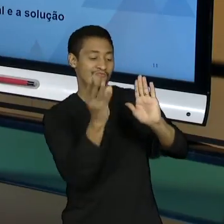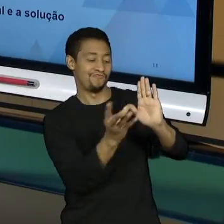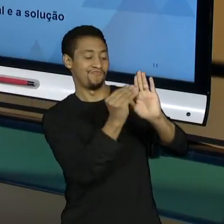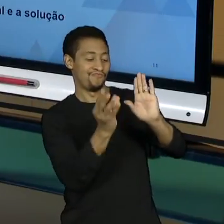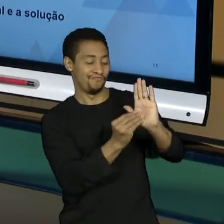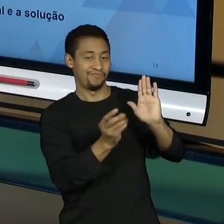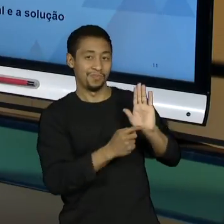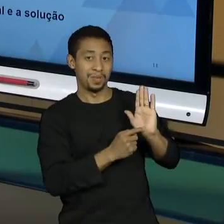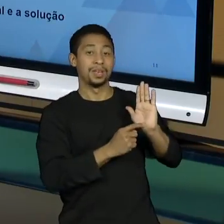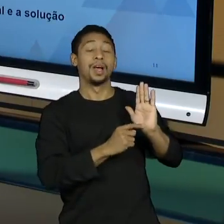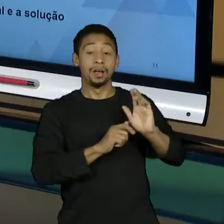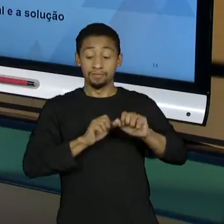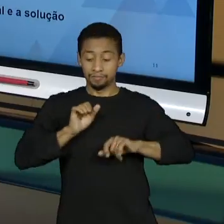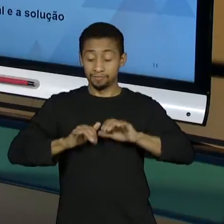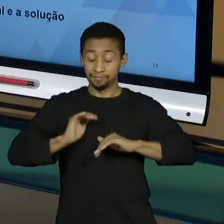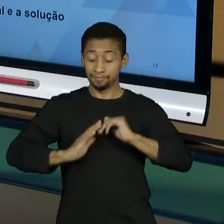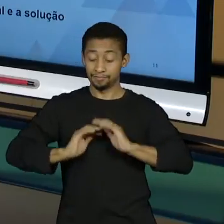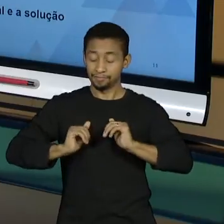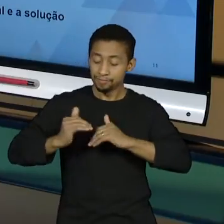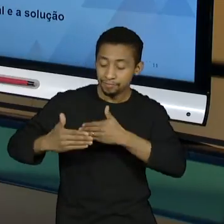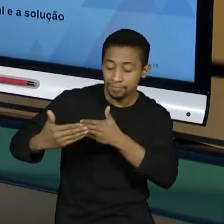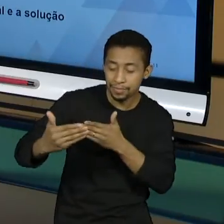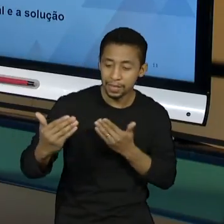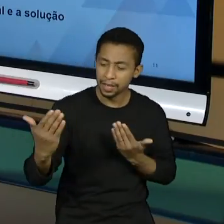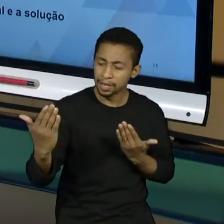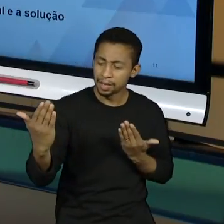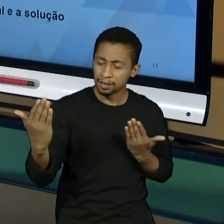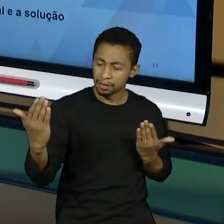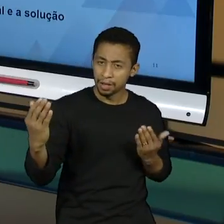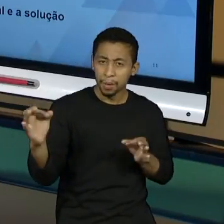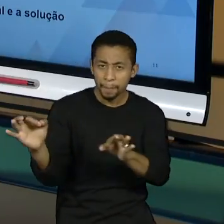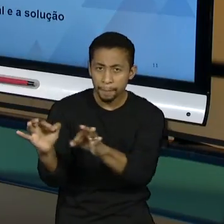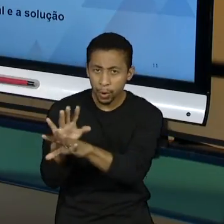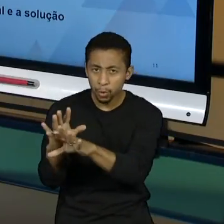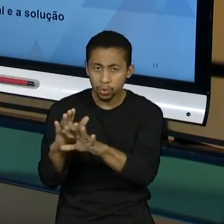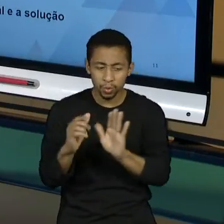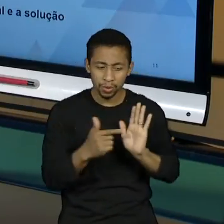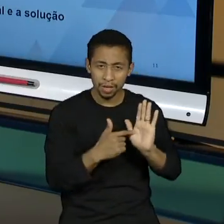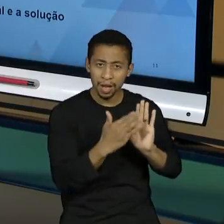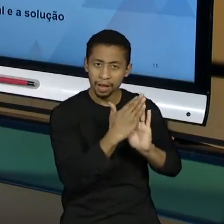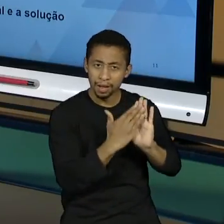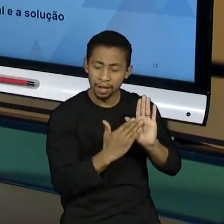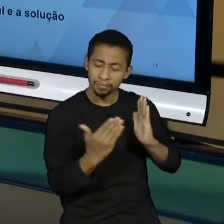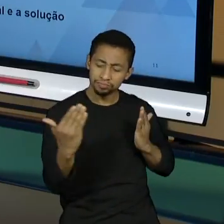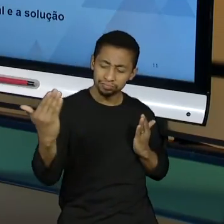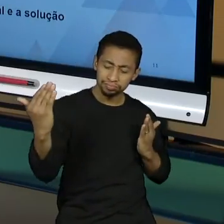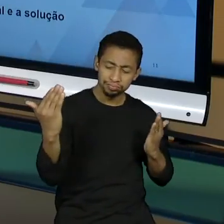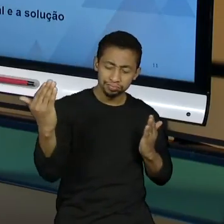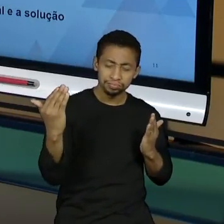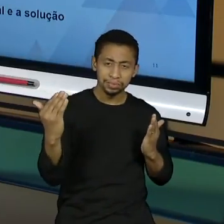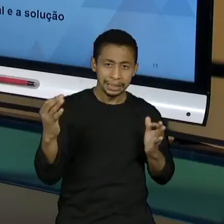GENTE, ASSIM, TER UMA SOLUÇÃO, NA NOSSA CABEÇA, MARAVILHOSA, FANTÁSTICA... A HORA QUE VOCÊ